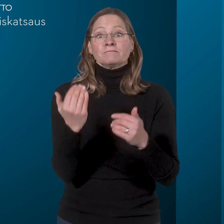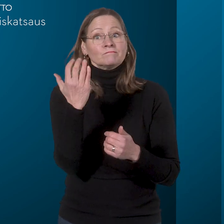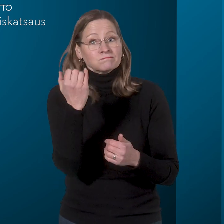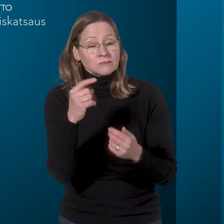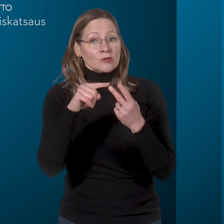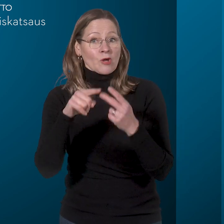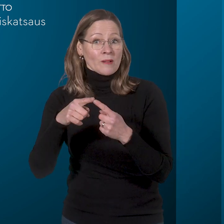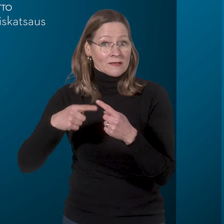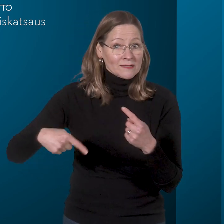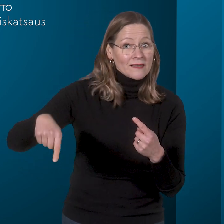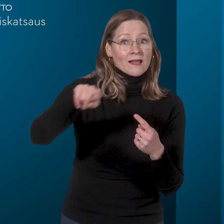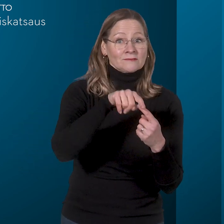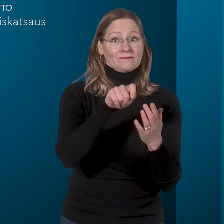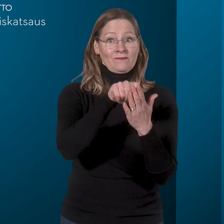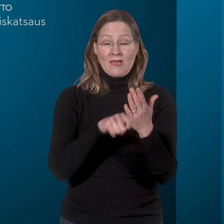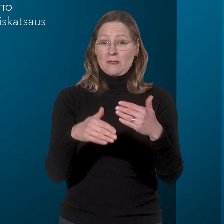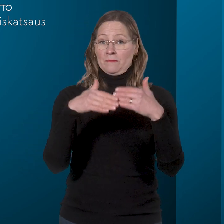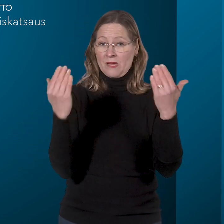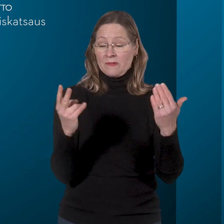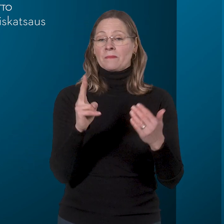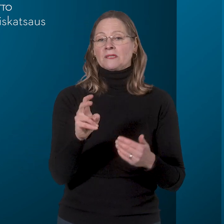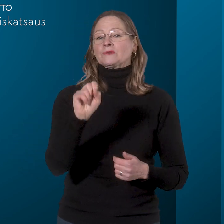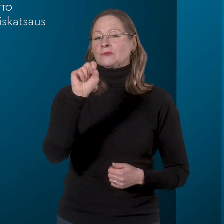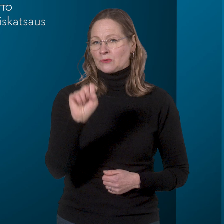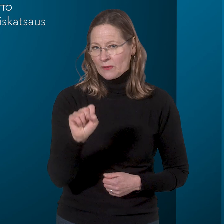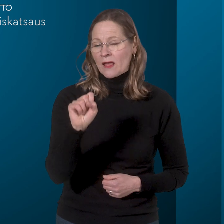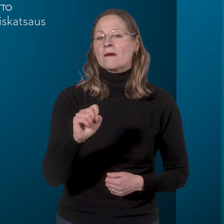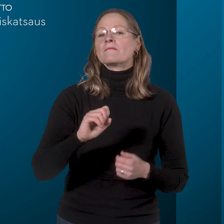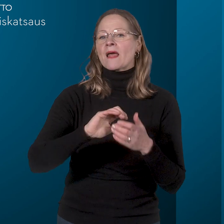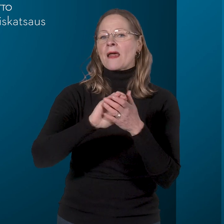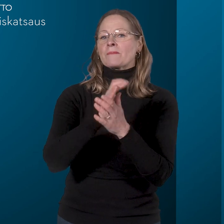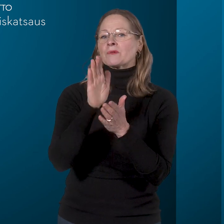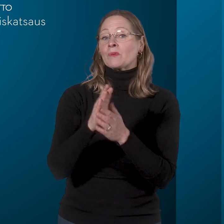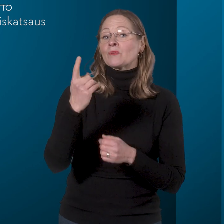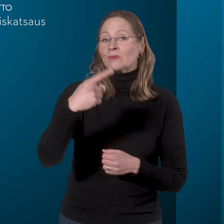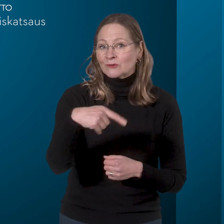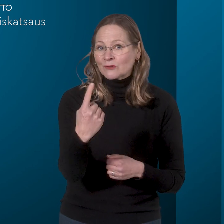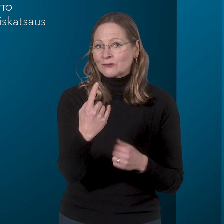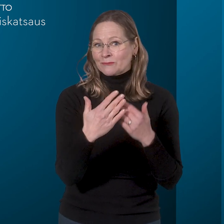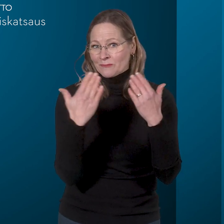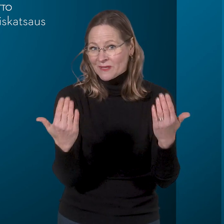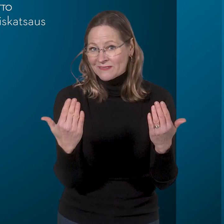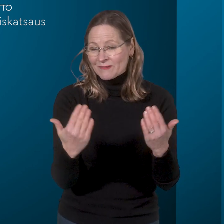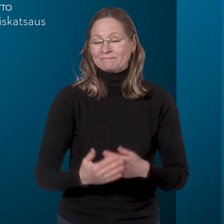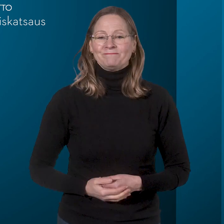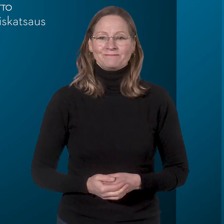Mahdollisen toisen kierroksen vaalipäivä on puolestaan sunnuntaina 11.2.